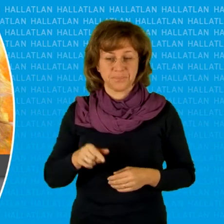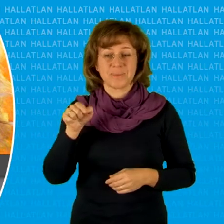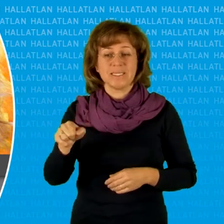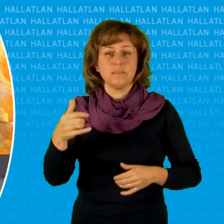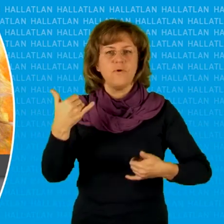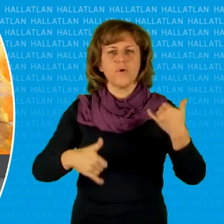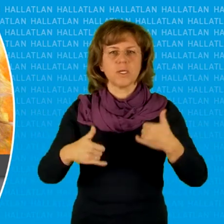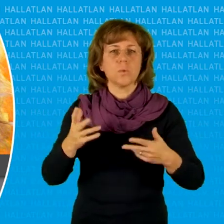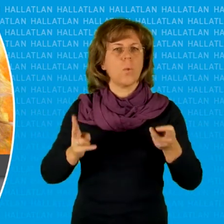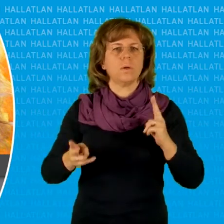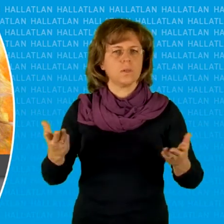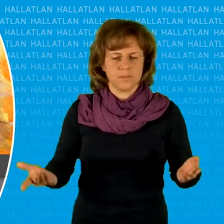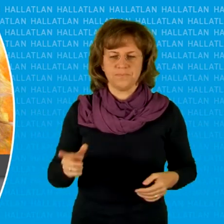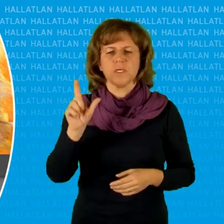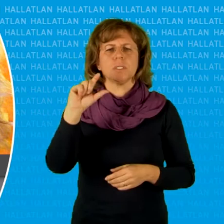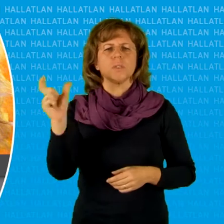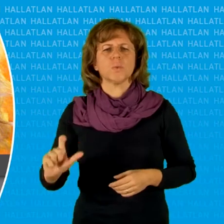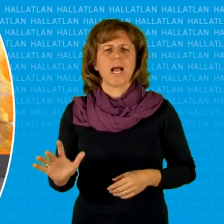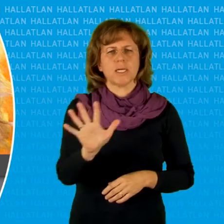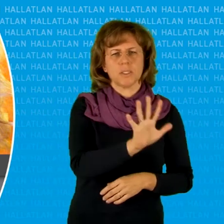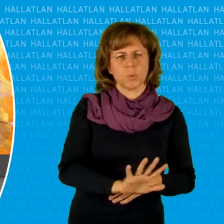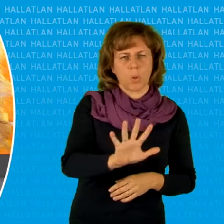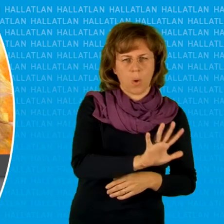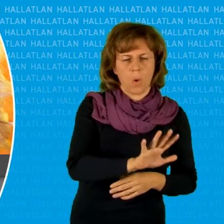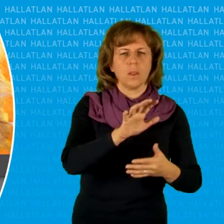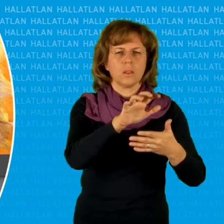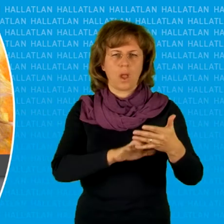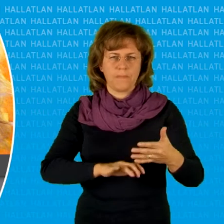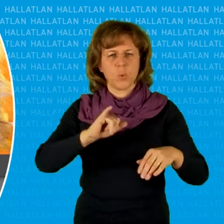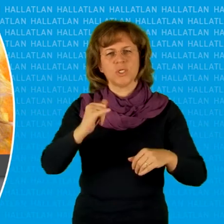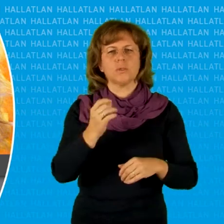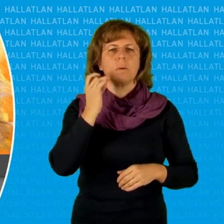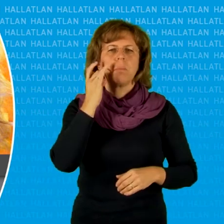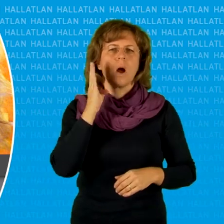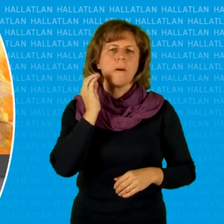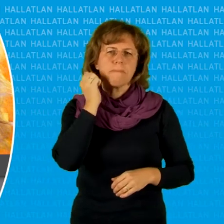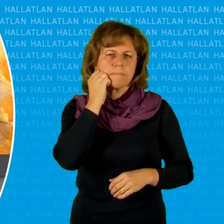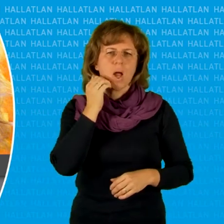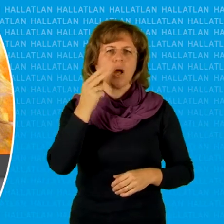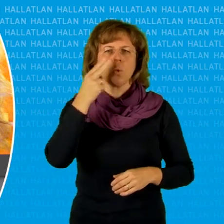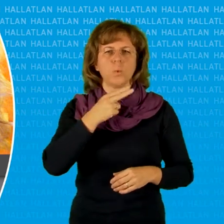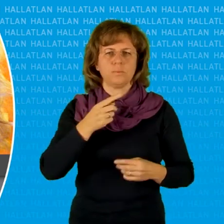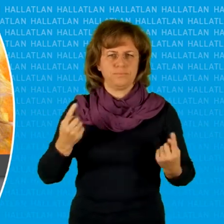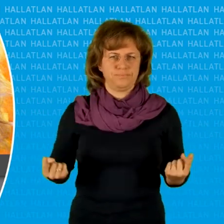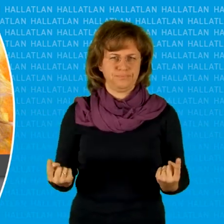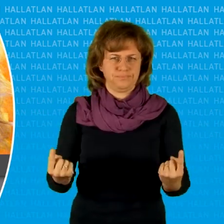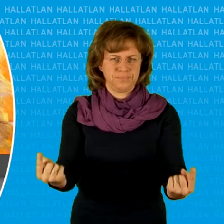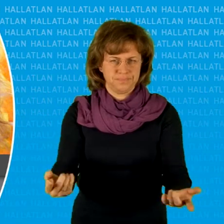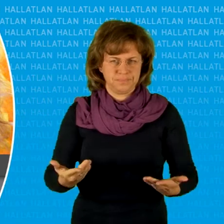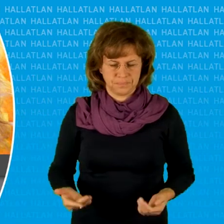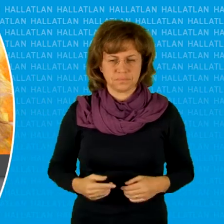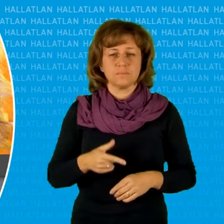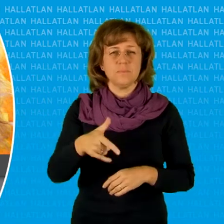A versenyt a Dunántúli Napló és a bama.hu hirdette meg.